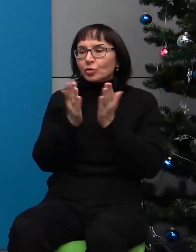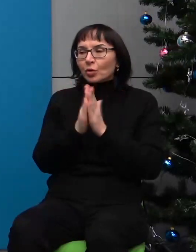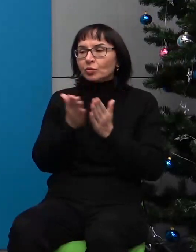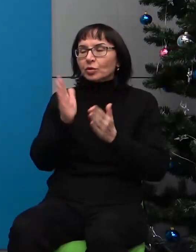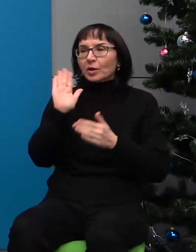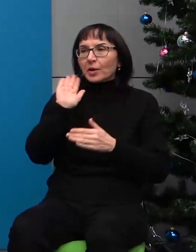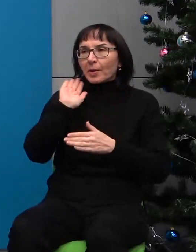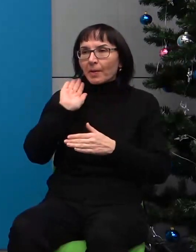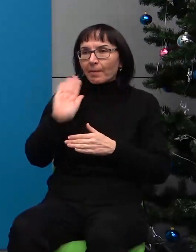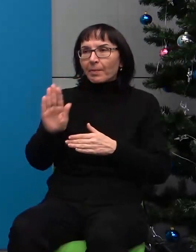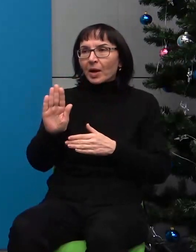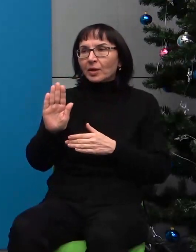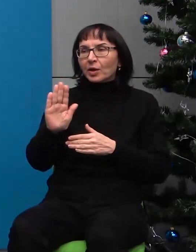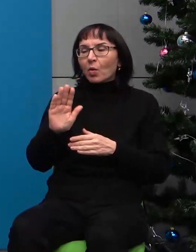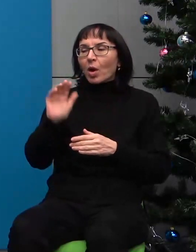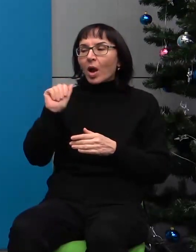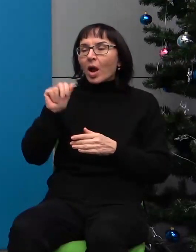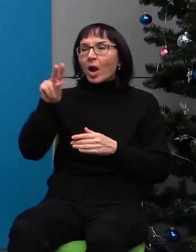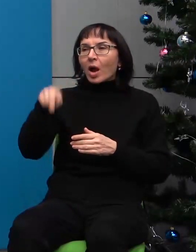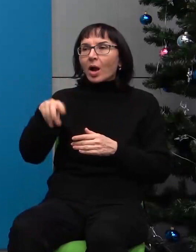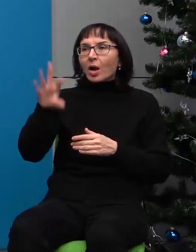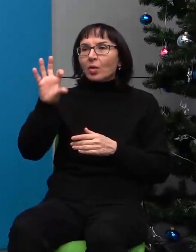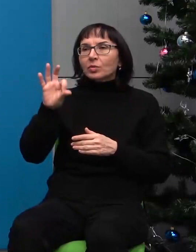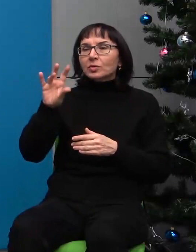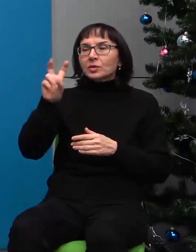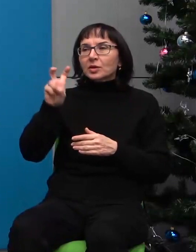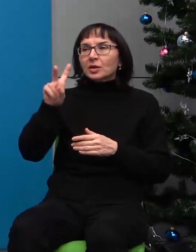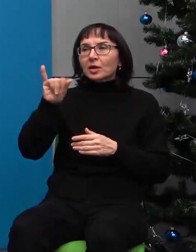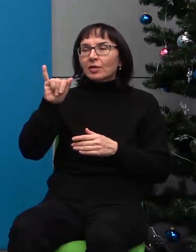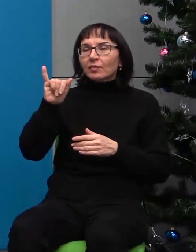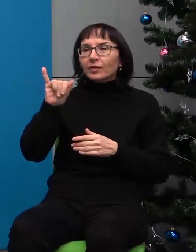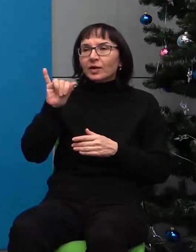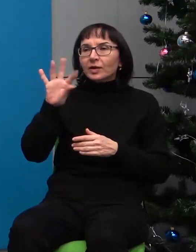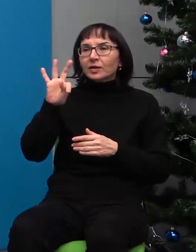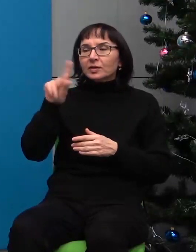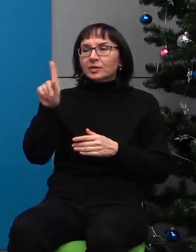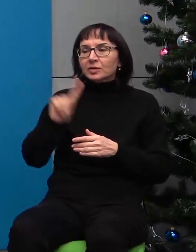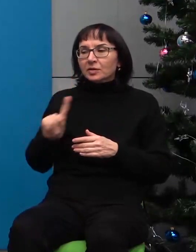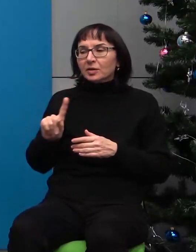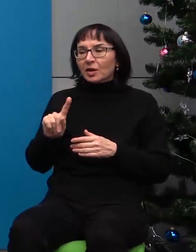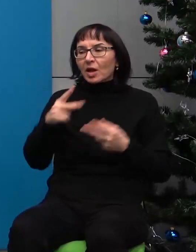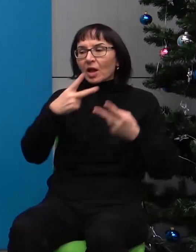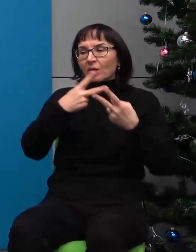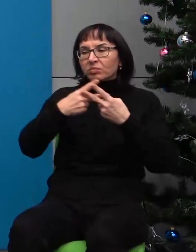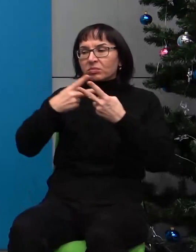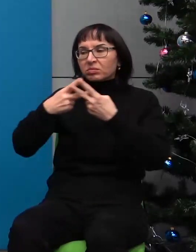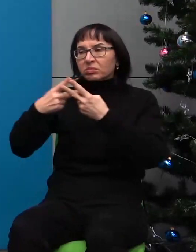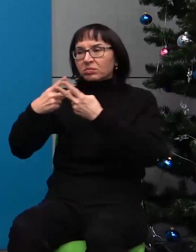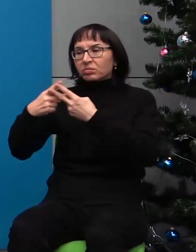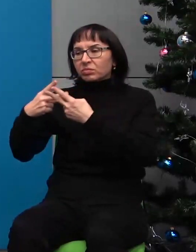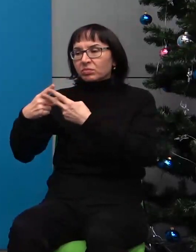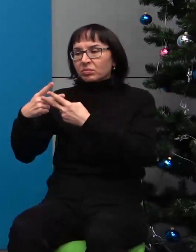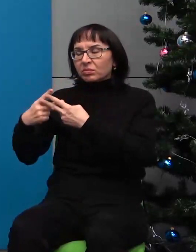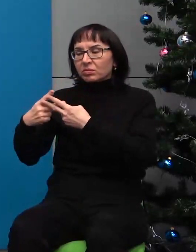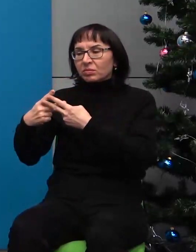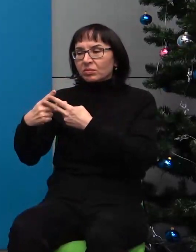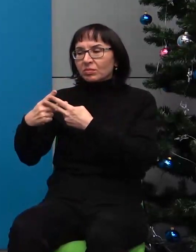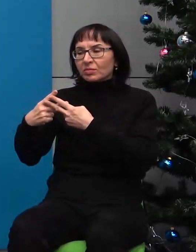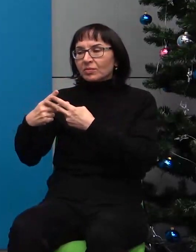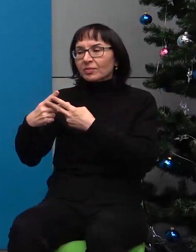albo pasiak obozowy, drut kolczasty koniecznie, dokładnie, budzą moją czytelniczą ostrożność,